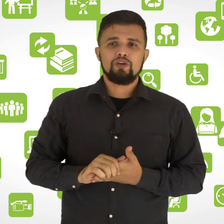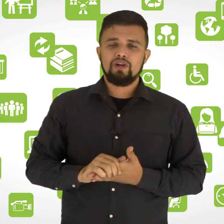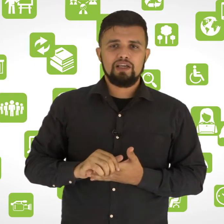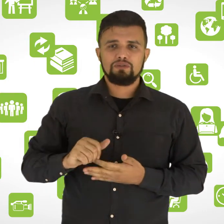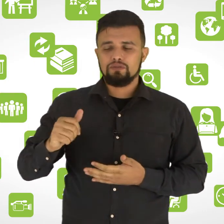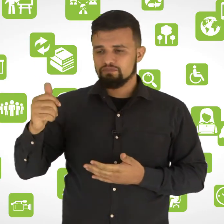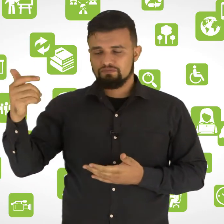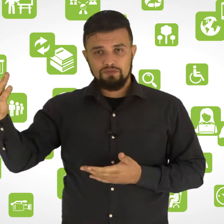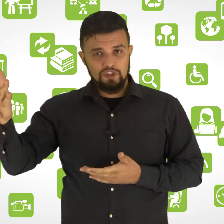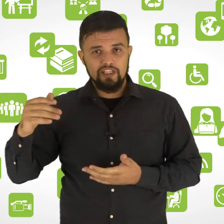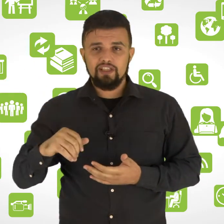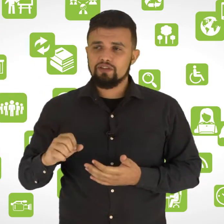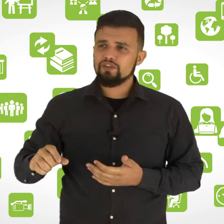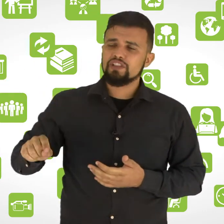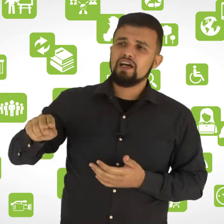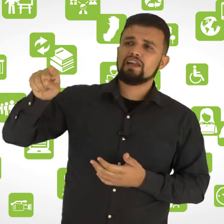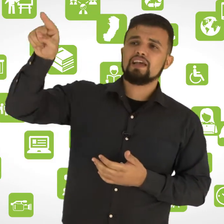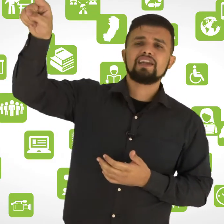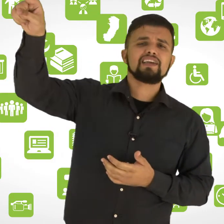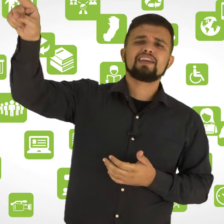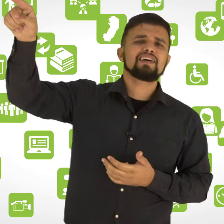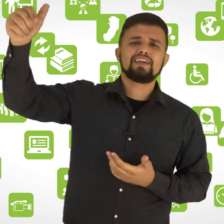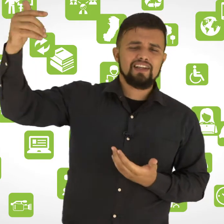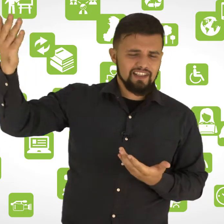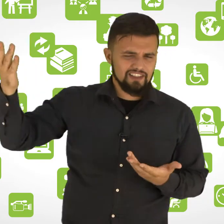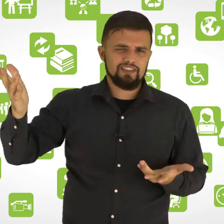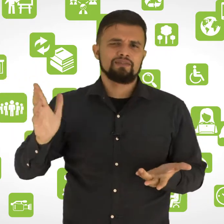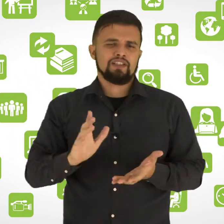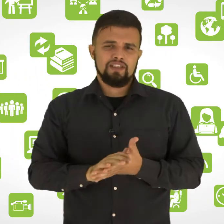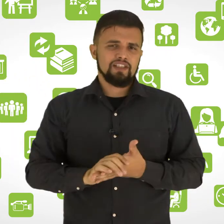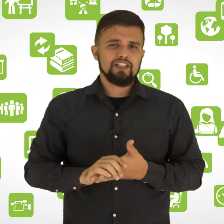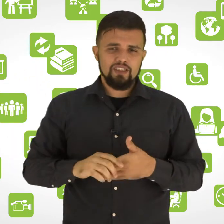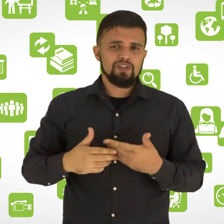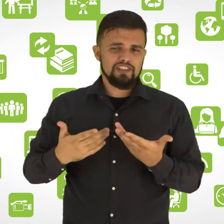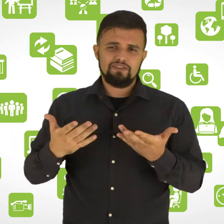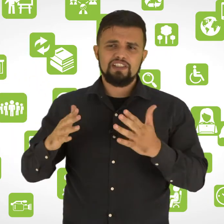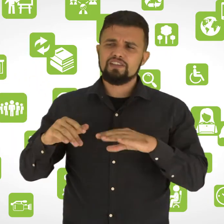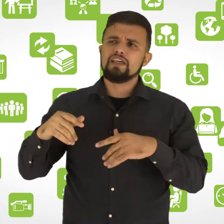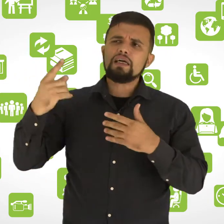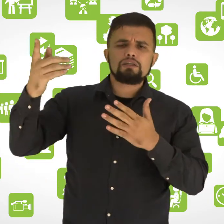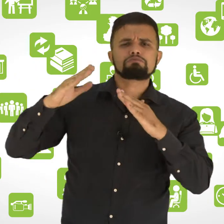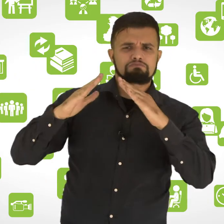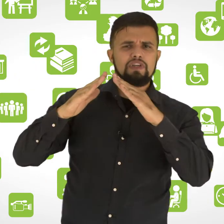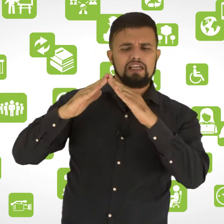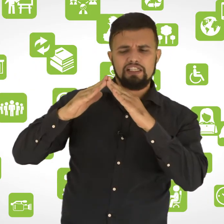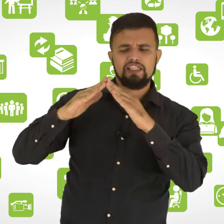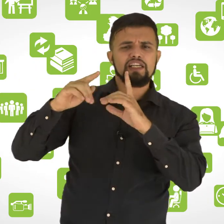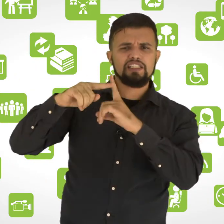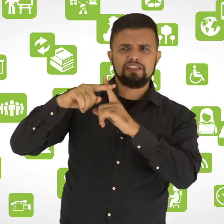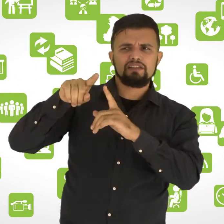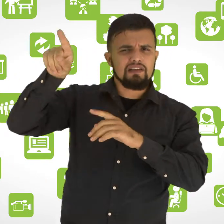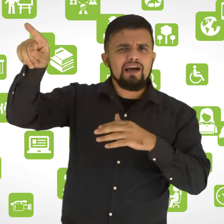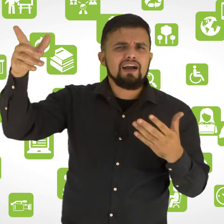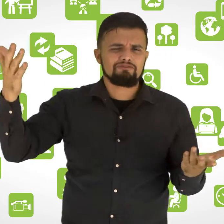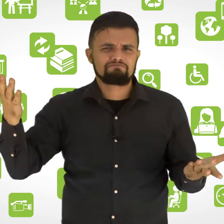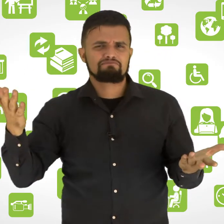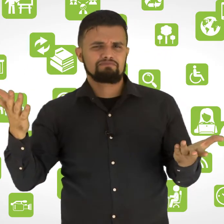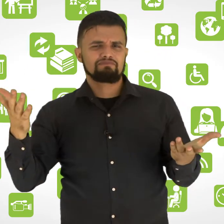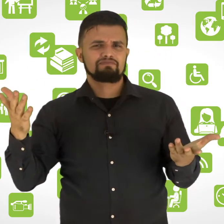Eu vou dizer: "Ahh, lá naquela igreja". Em Libras ele vai dizer assim: "Ahh... Igreja lá"